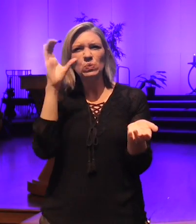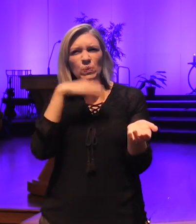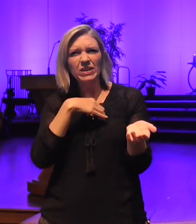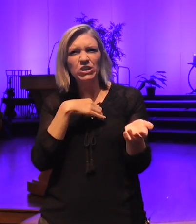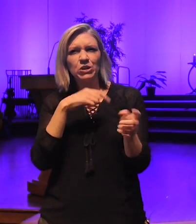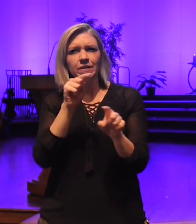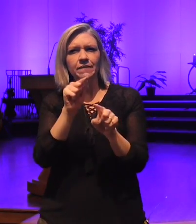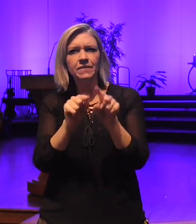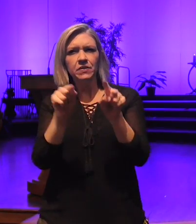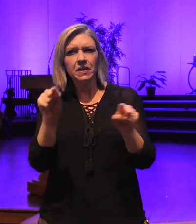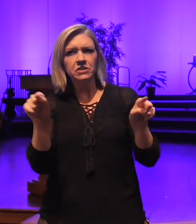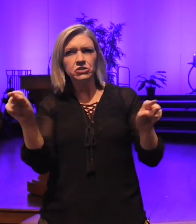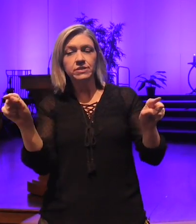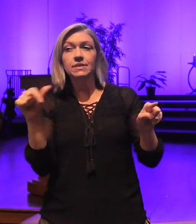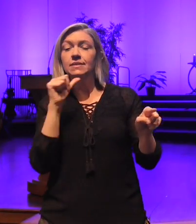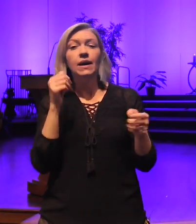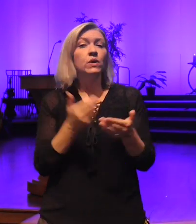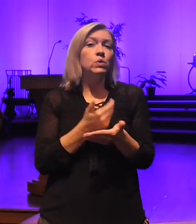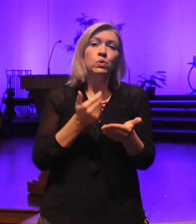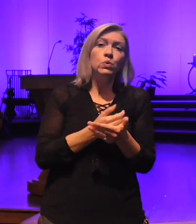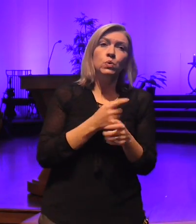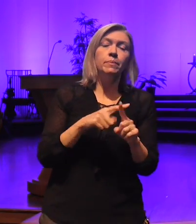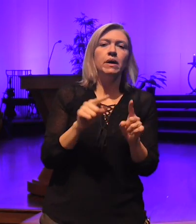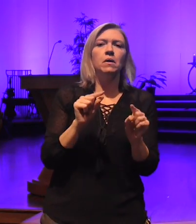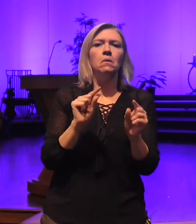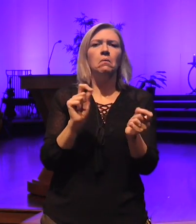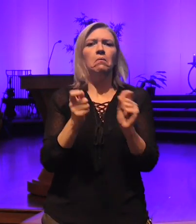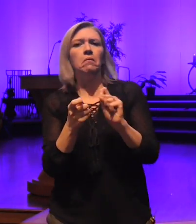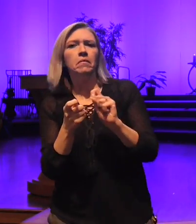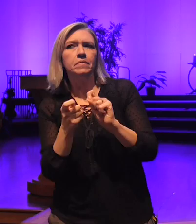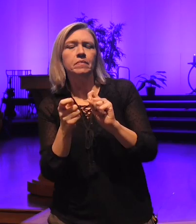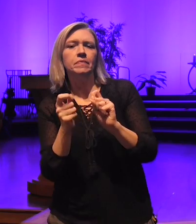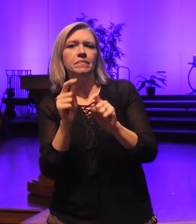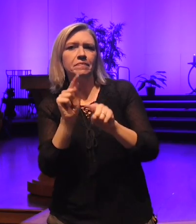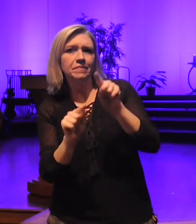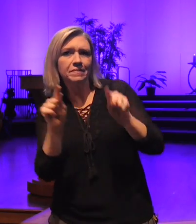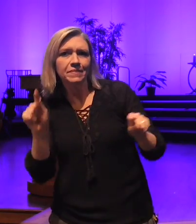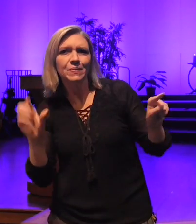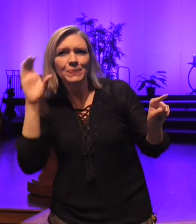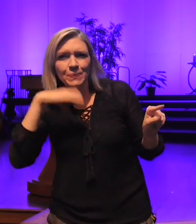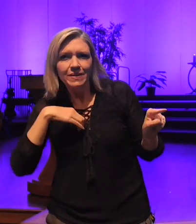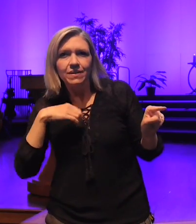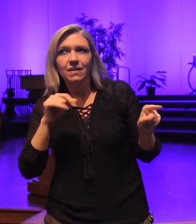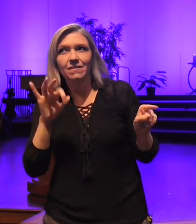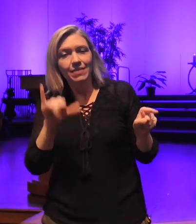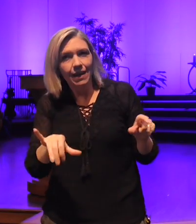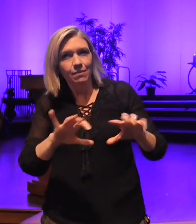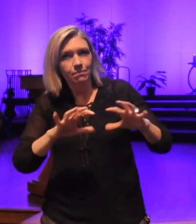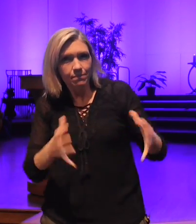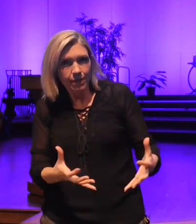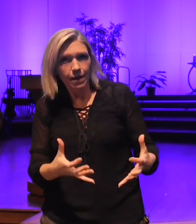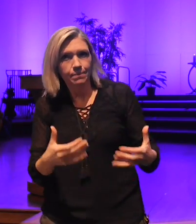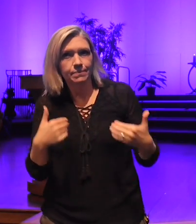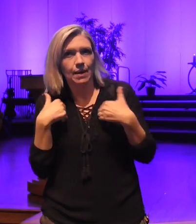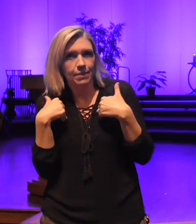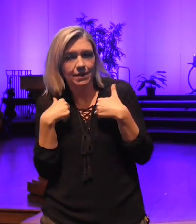no novedades, sino variaciones extrañas de esa gran población allí y tú. Se podría pensar que fue